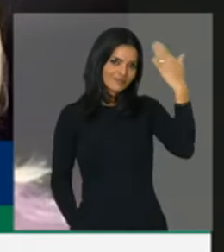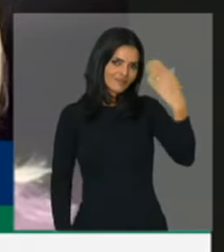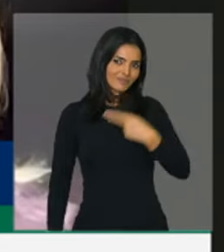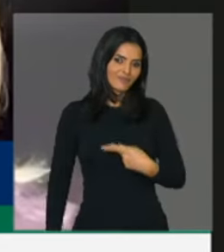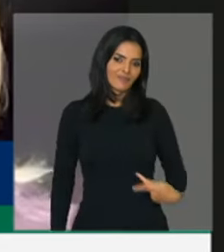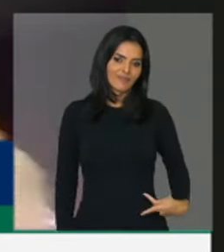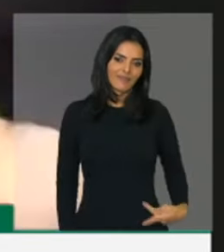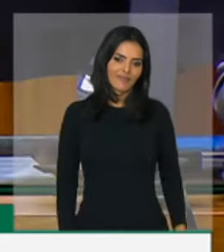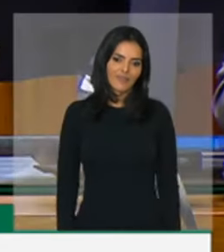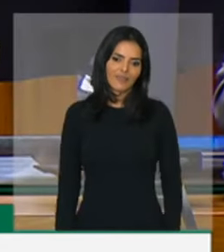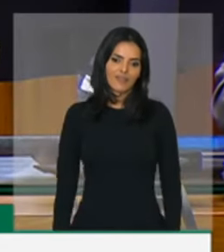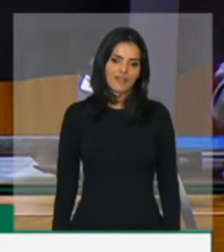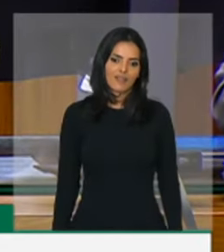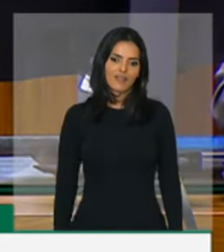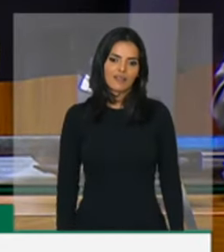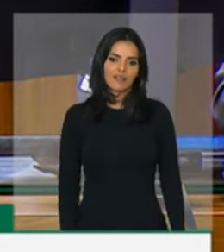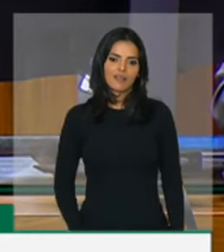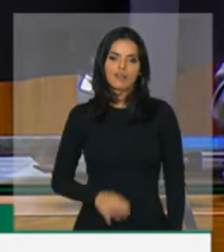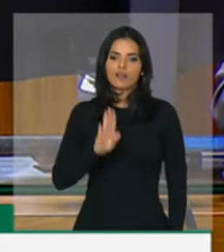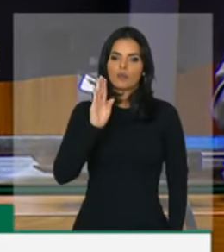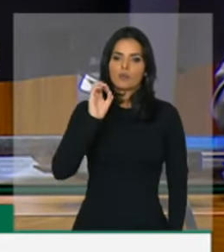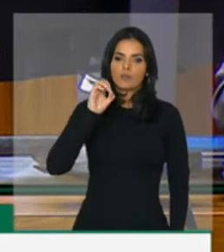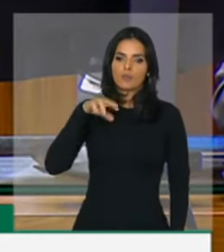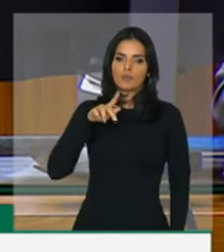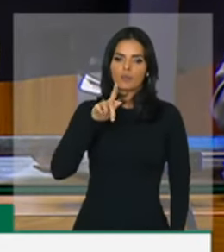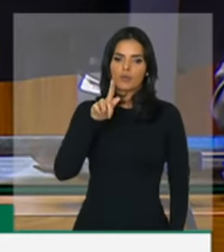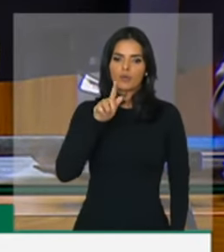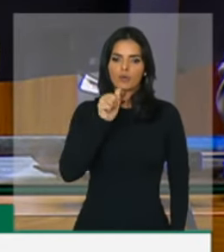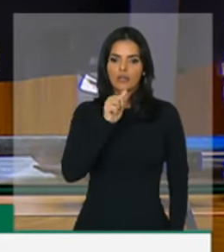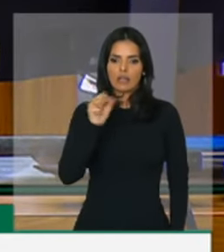SENHOR PRESIDENTE, TAMBÉM QUERO PARABENIZAR A TODOS E TODAS QUE SE ENVOLVERAM COM MUITA FORÇA PARA A